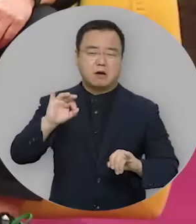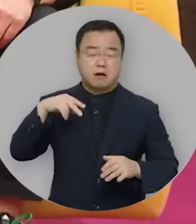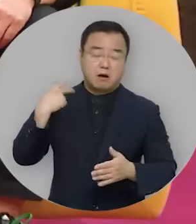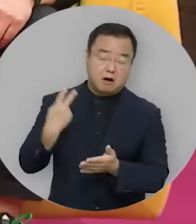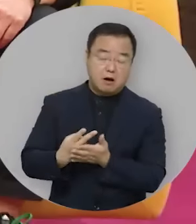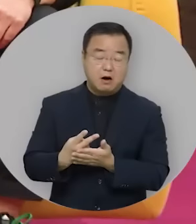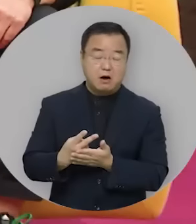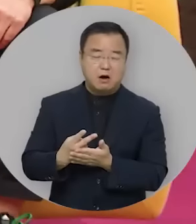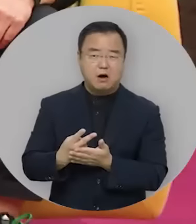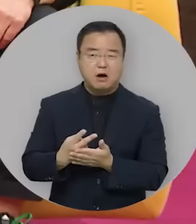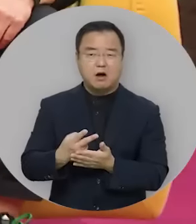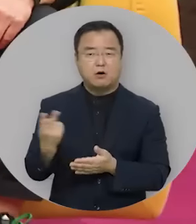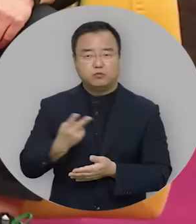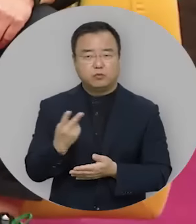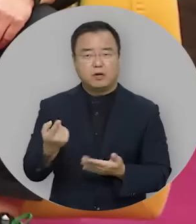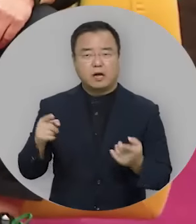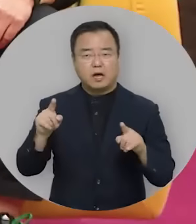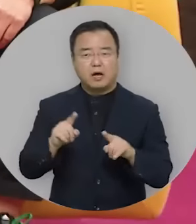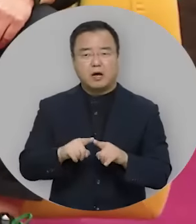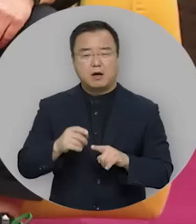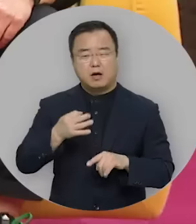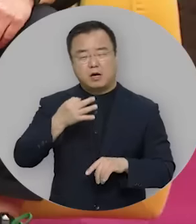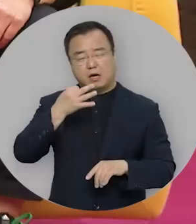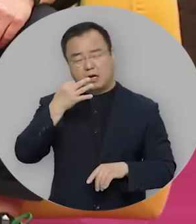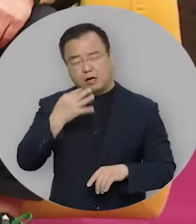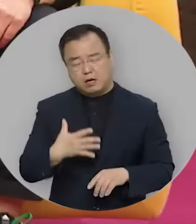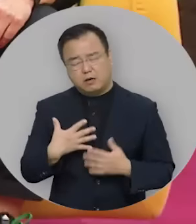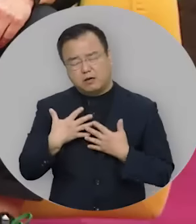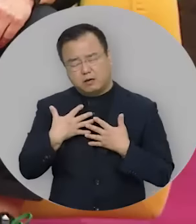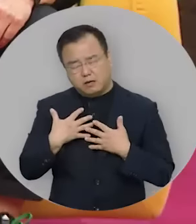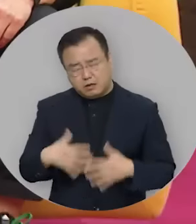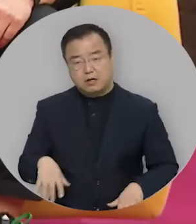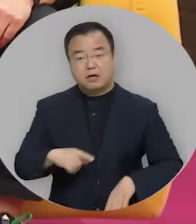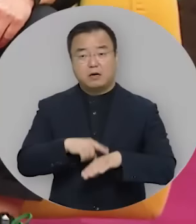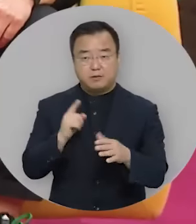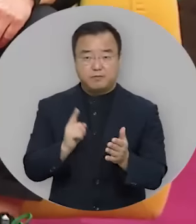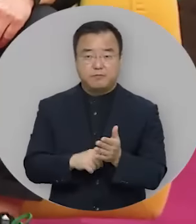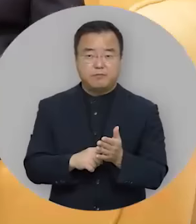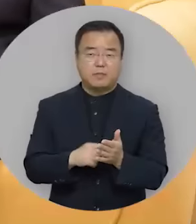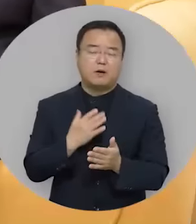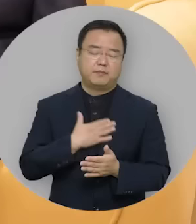같이 정말 이렇게 바닥을 치는 마음, 그 마음을 이해했던 것 같아요.